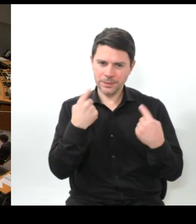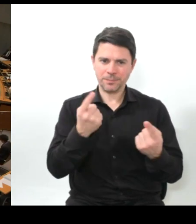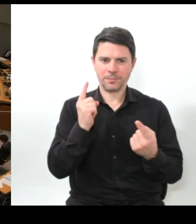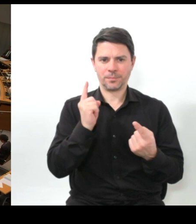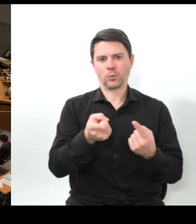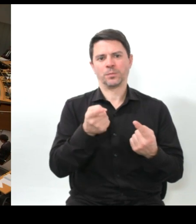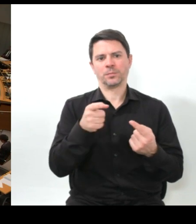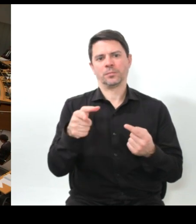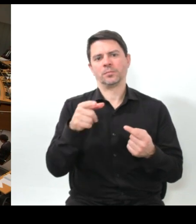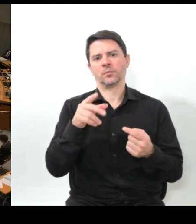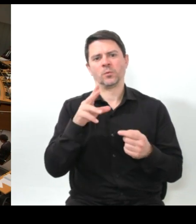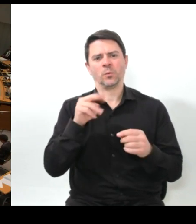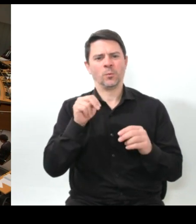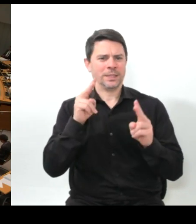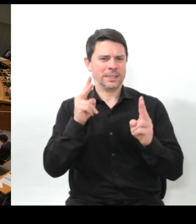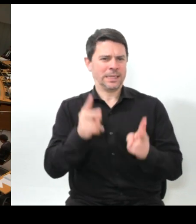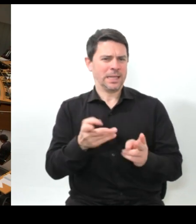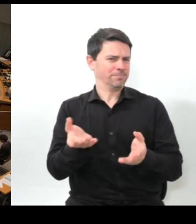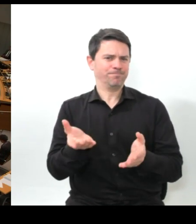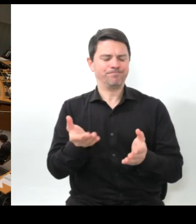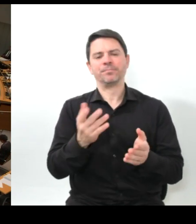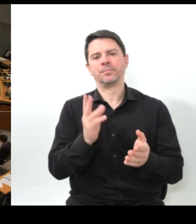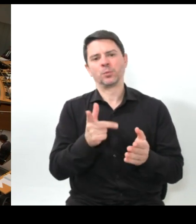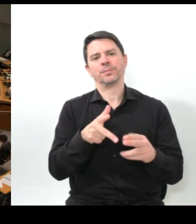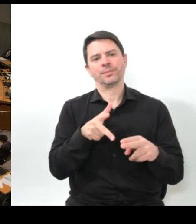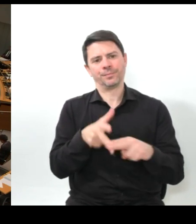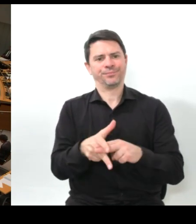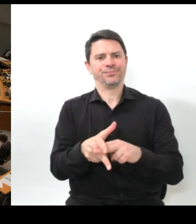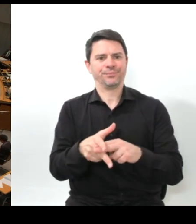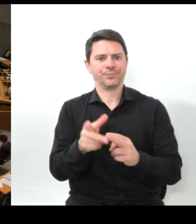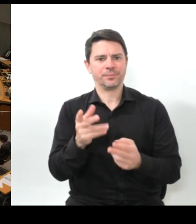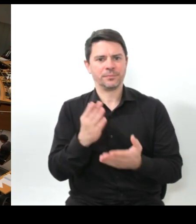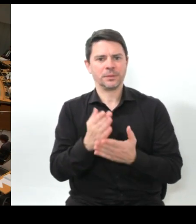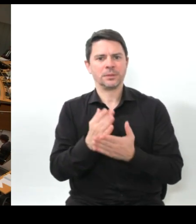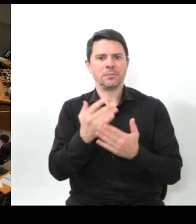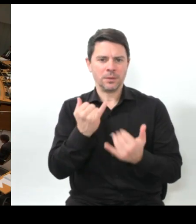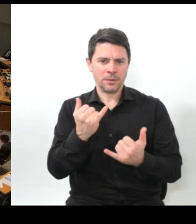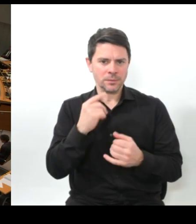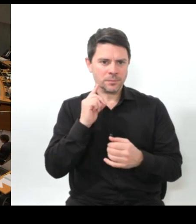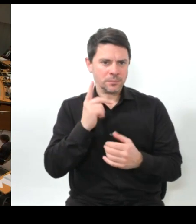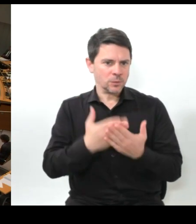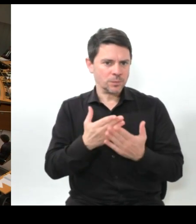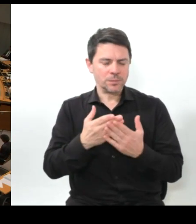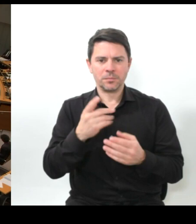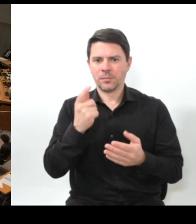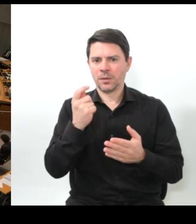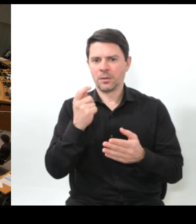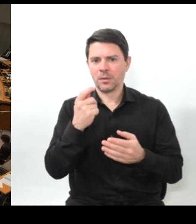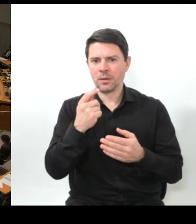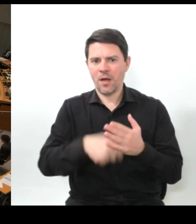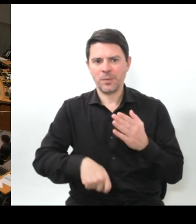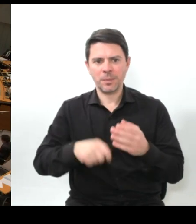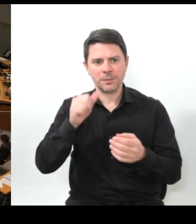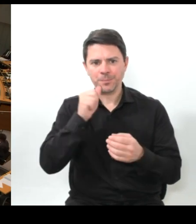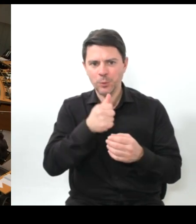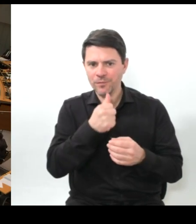Das Schulgeld entfällt nun rückwirkend ab dem 1. Januar 2022, weil es für viele Azubis kein kleines Detail, sondern ein